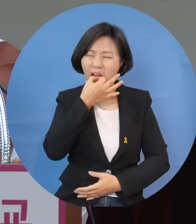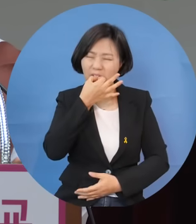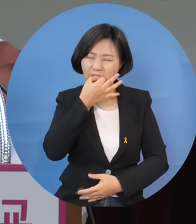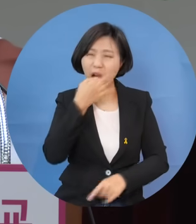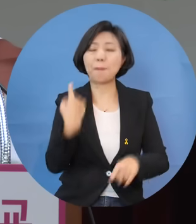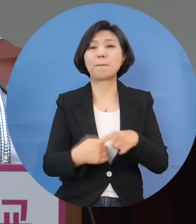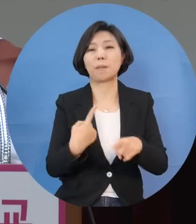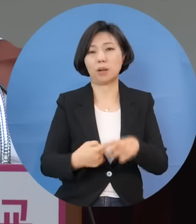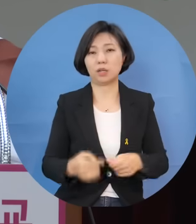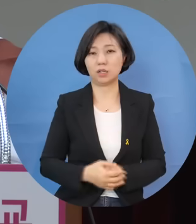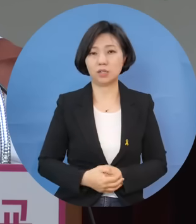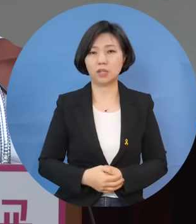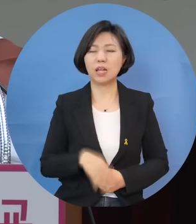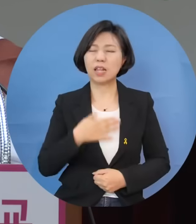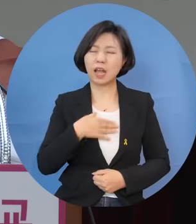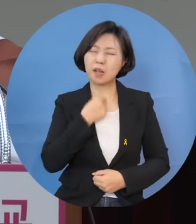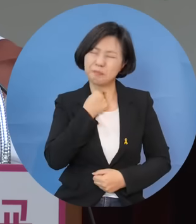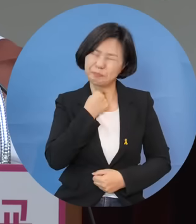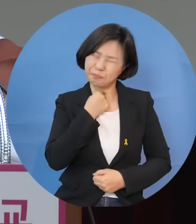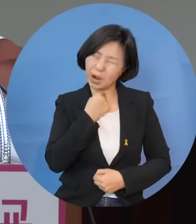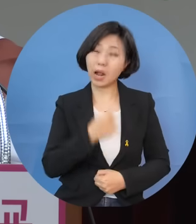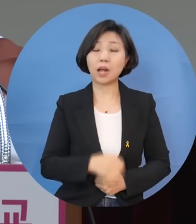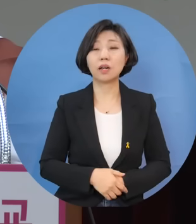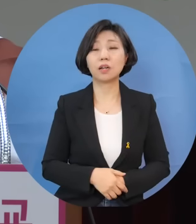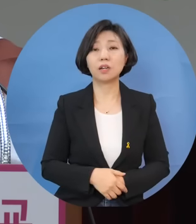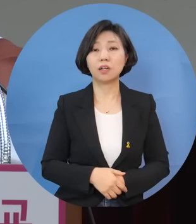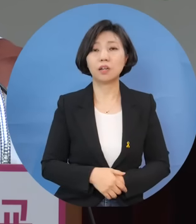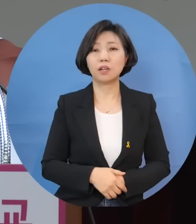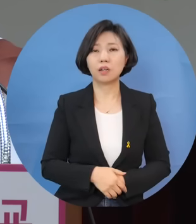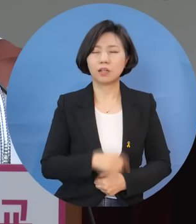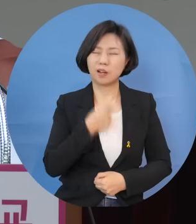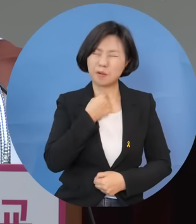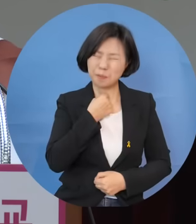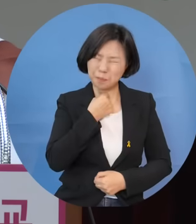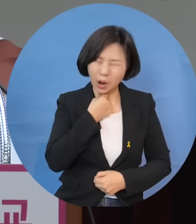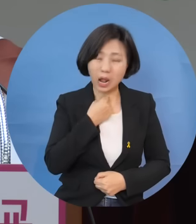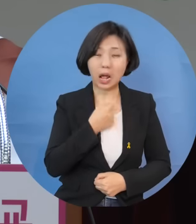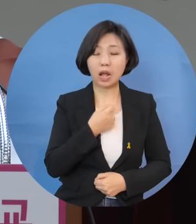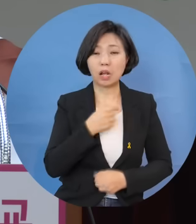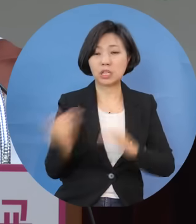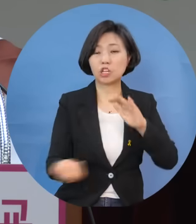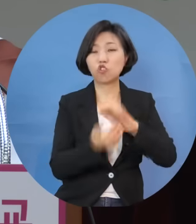그냥 본인 욕구가 충족되지 않아서 그런 거예요. 엄마가 돌아가셨는데